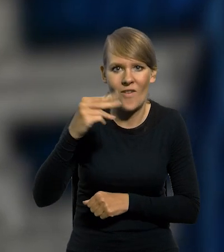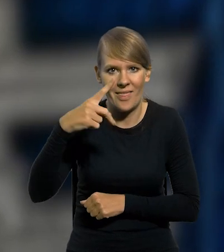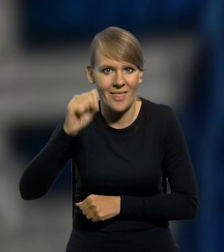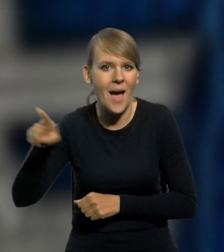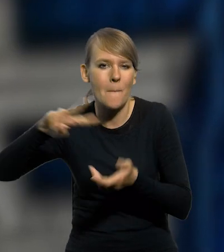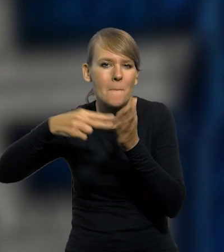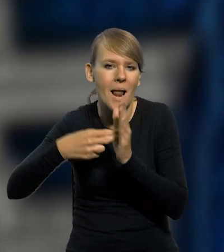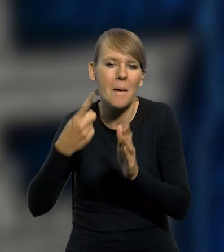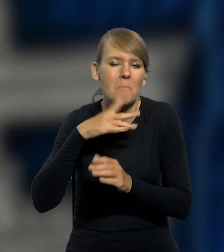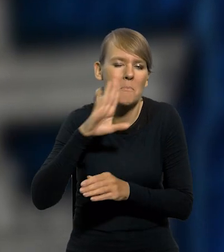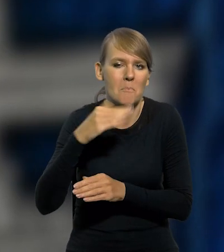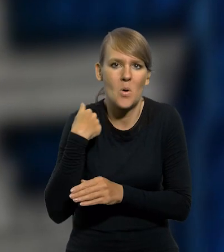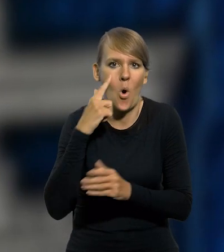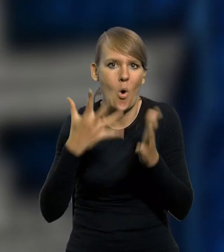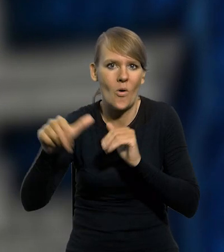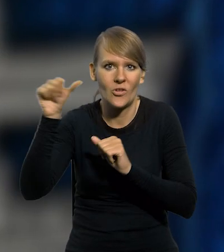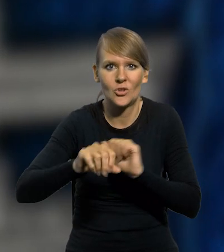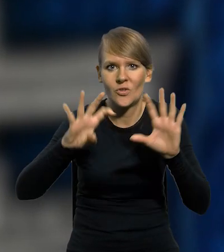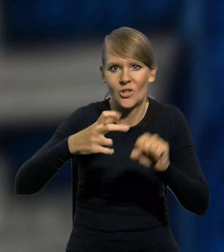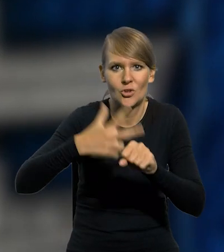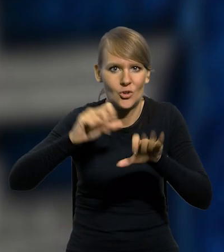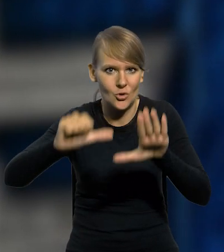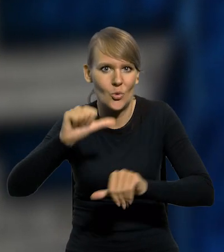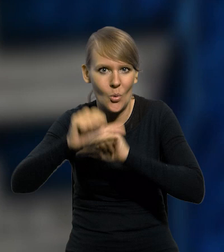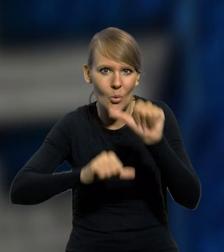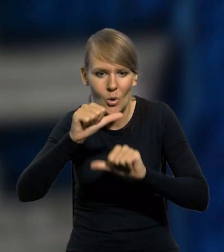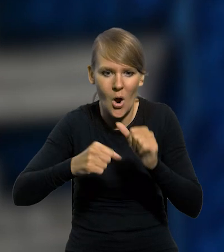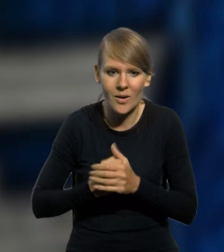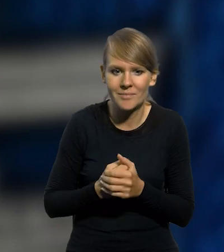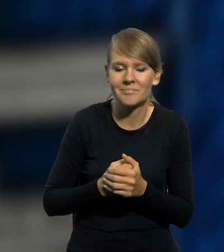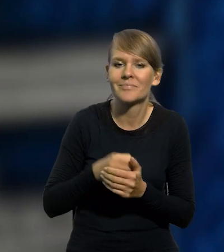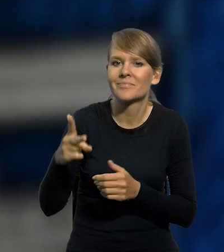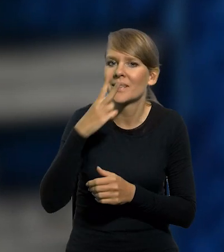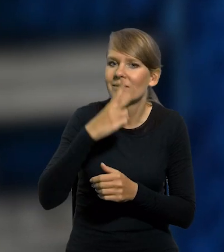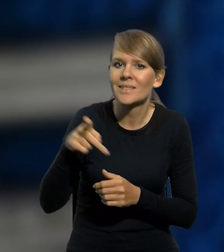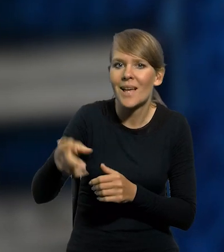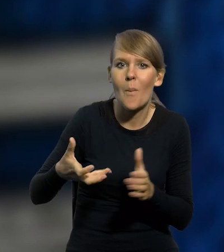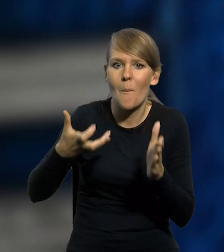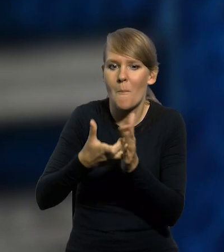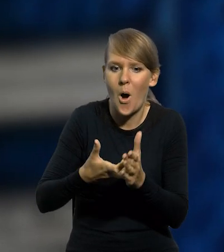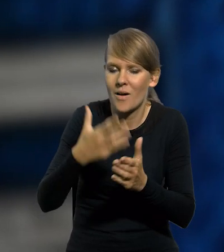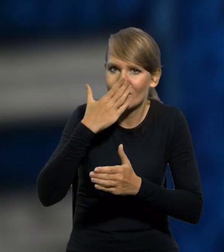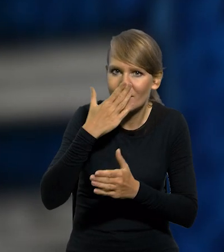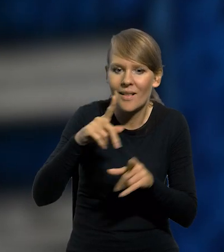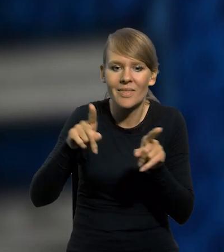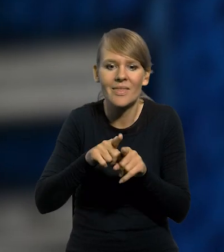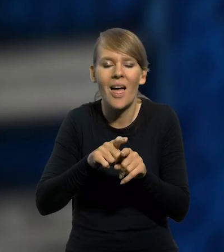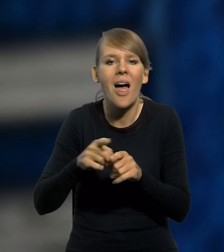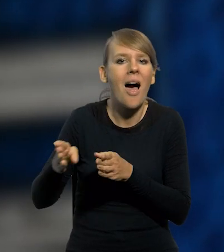Plan sporządzono prawdopodobnie około 1936 roku. Ukazują stan portu na ten rok, a także kanał przemysłowy,